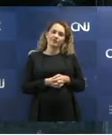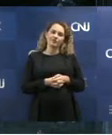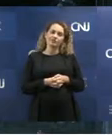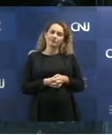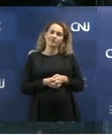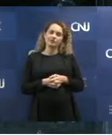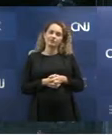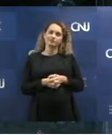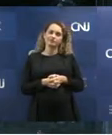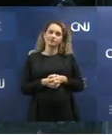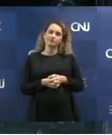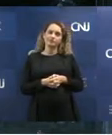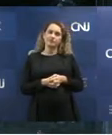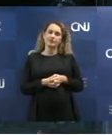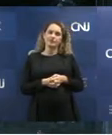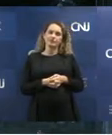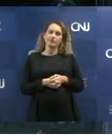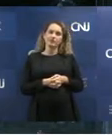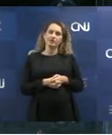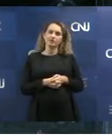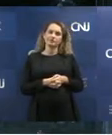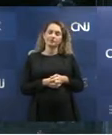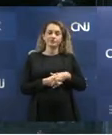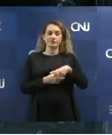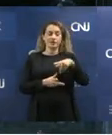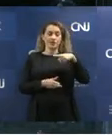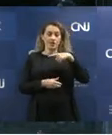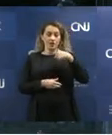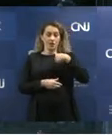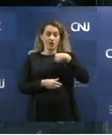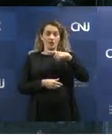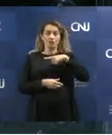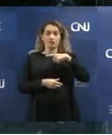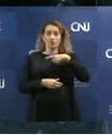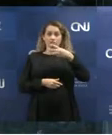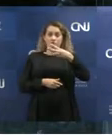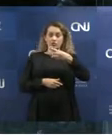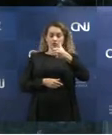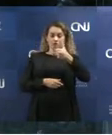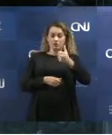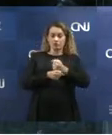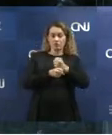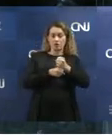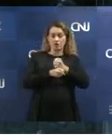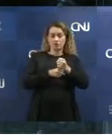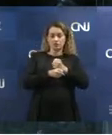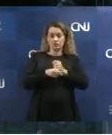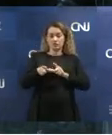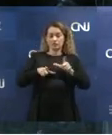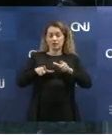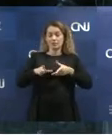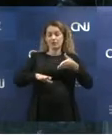eu tenho 31 anos de serviço público federal. Atuei na Justiça Federal como analista